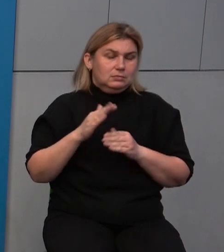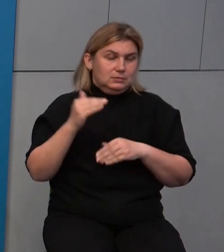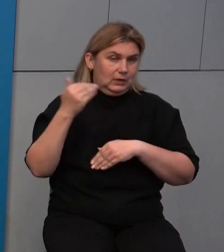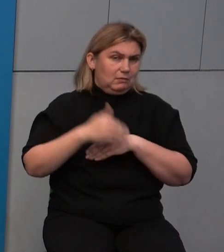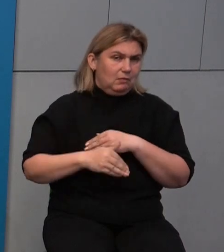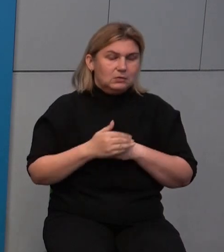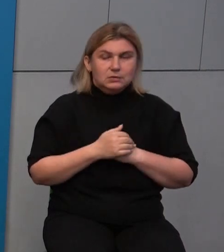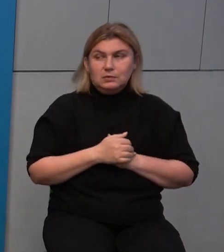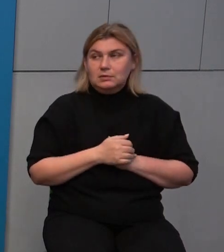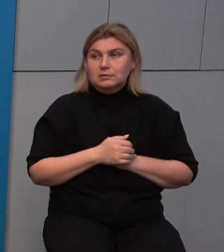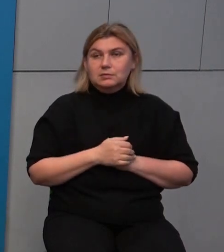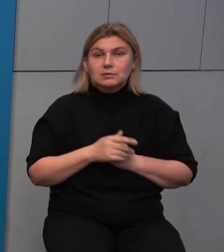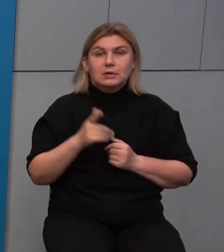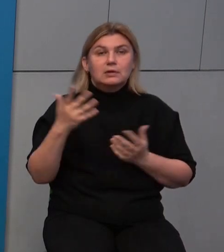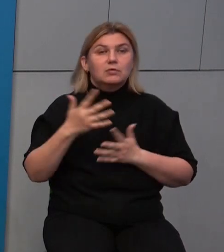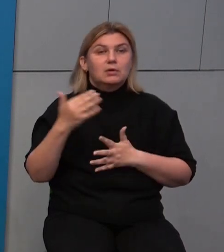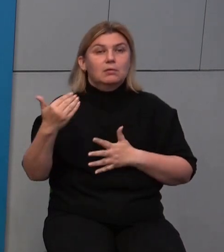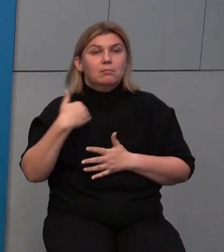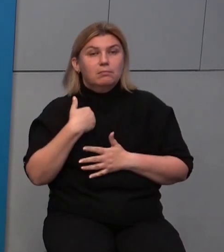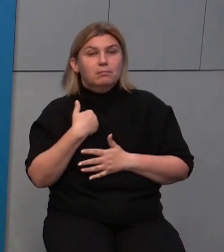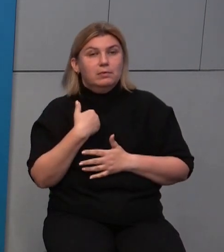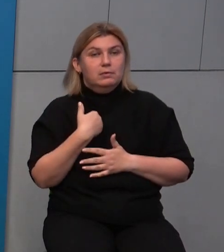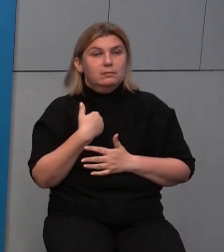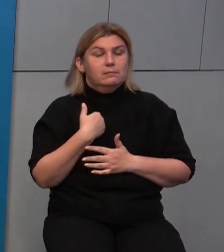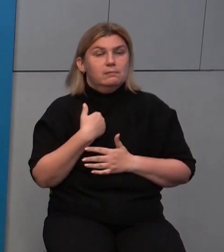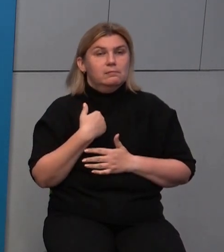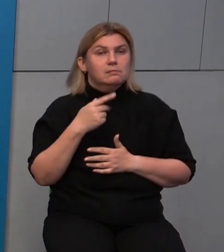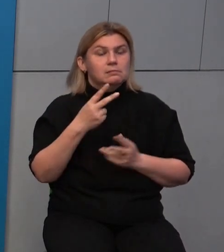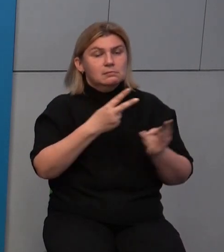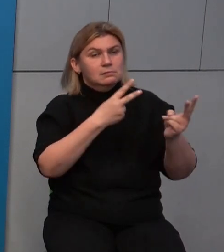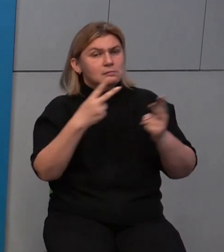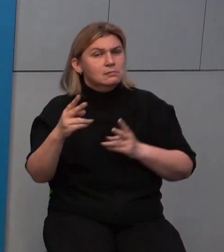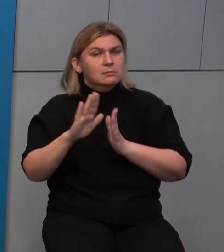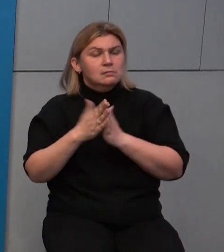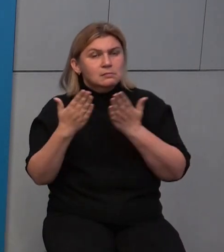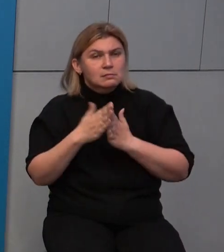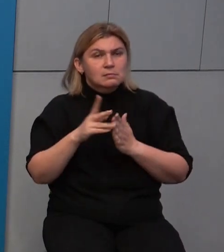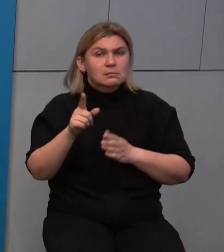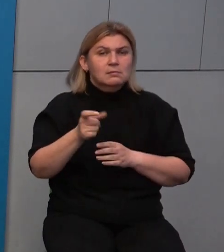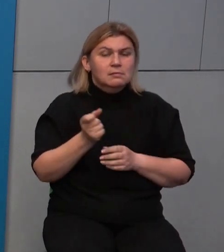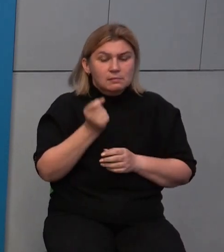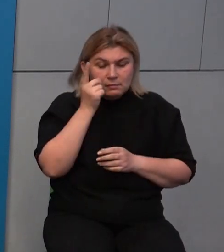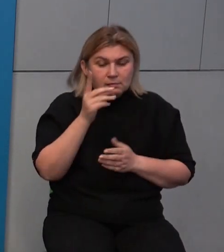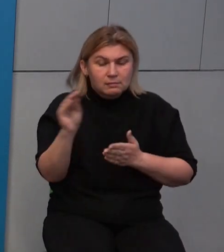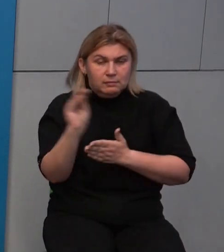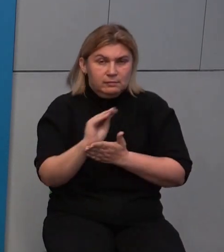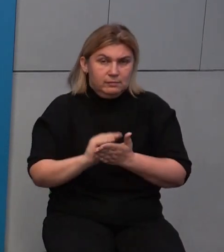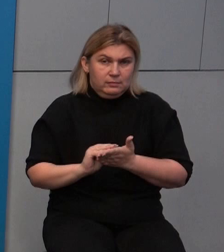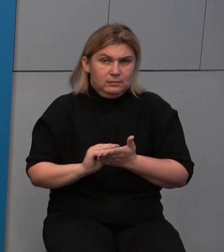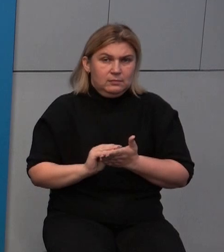że właśnie gdzieś był i tam leżała taka książka i ona go zainspirowała do pisania.